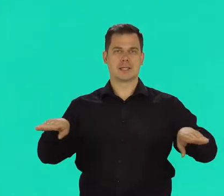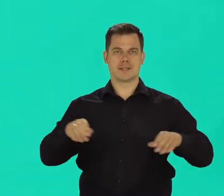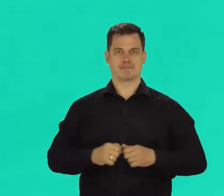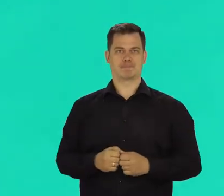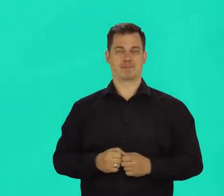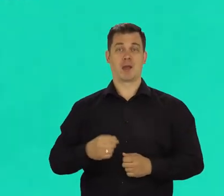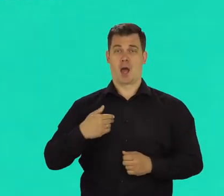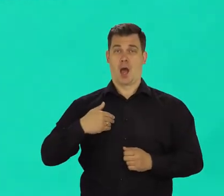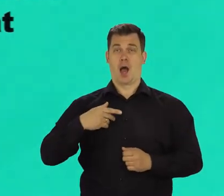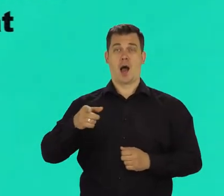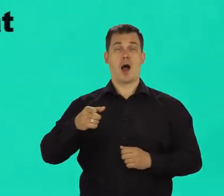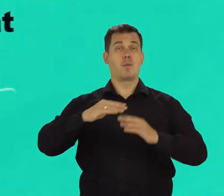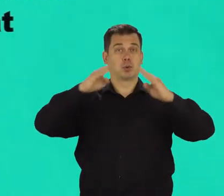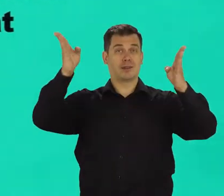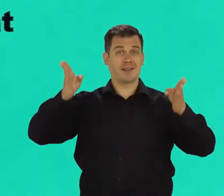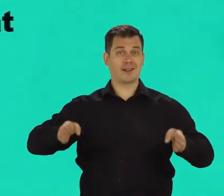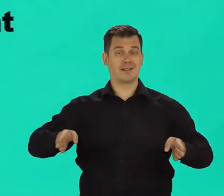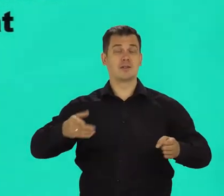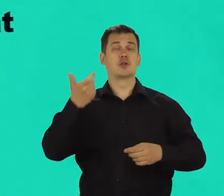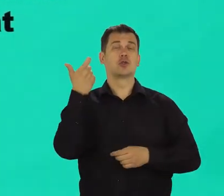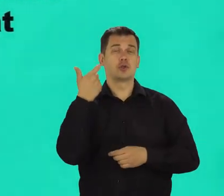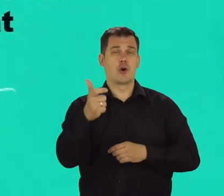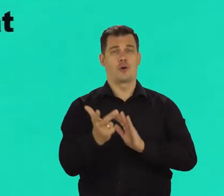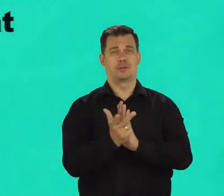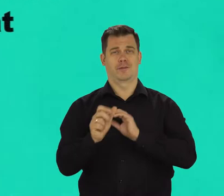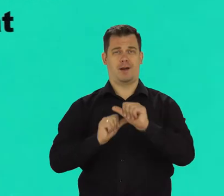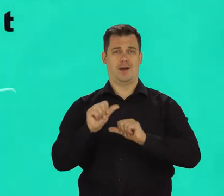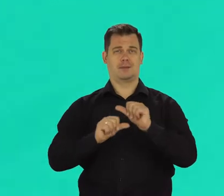Budynek naszego teatru liczy sobie 118 lat.